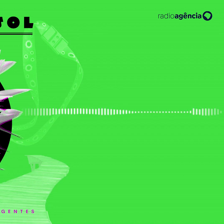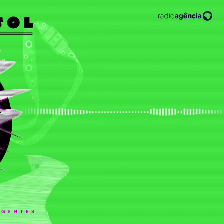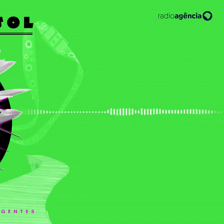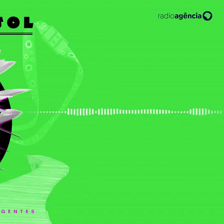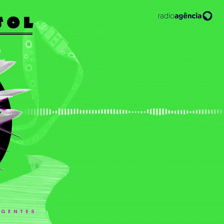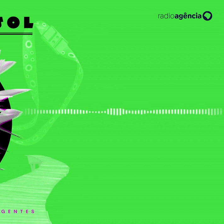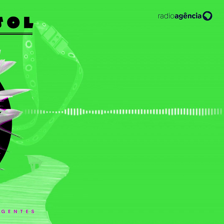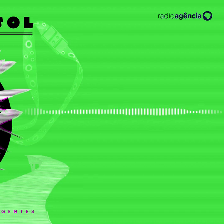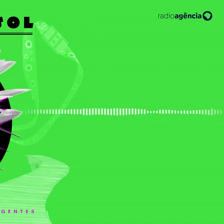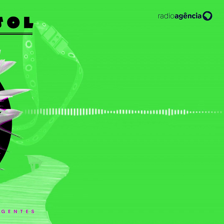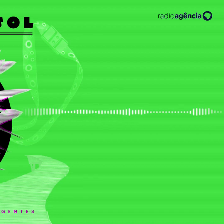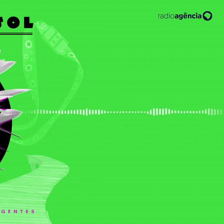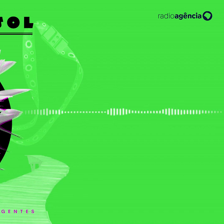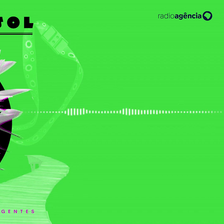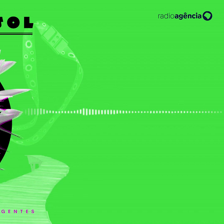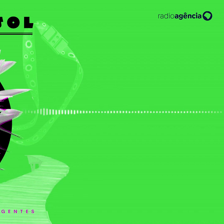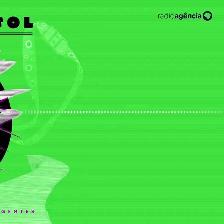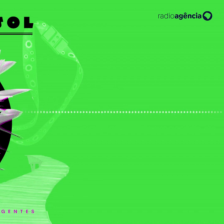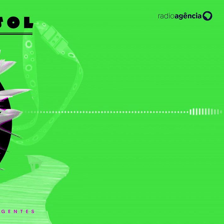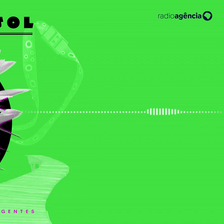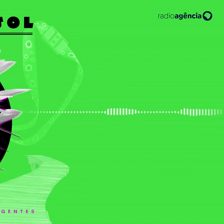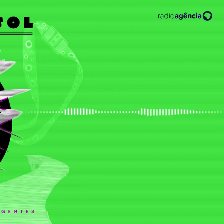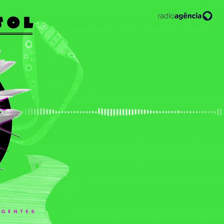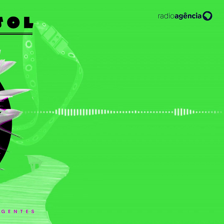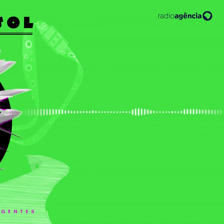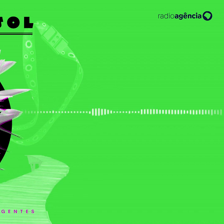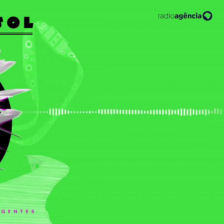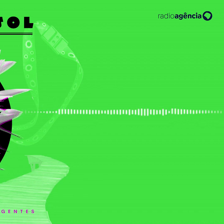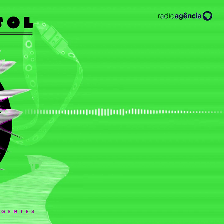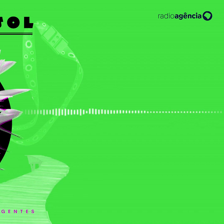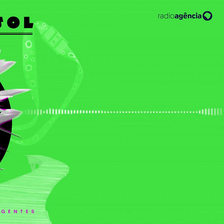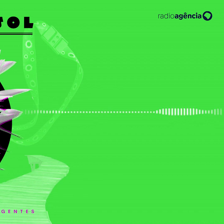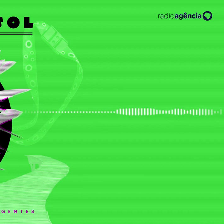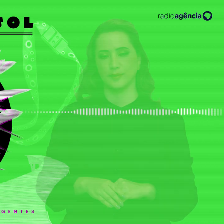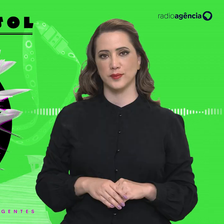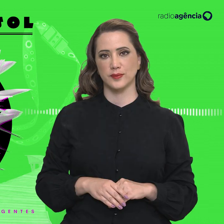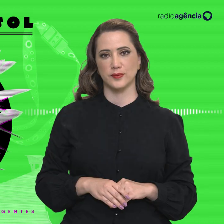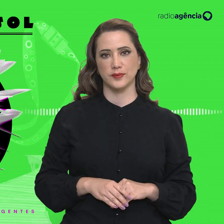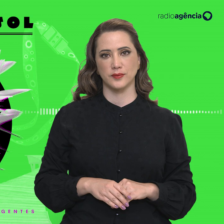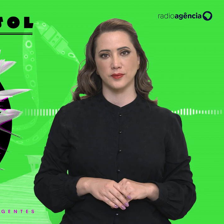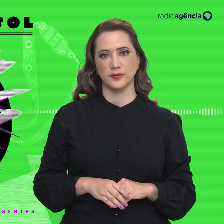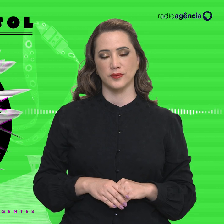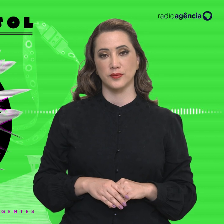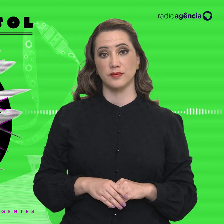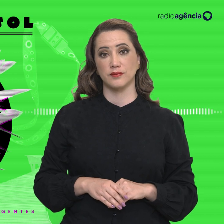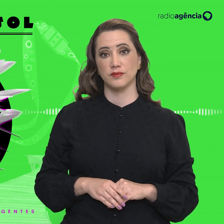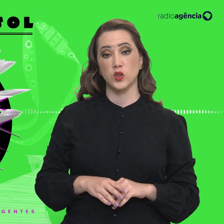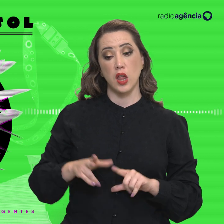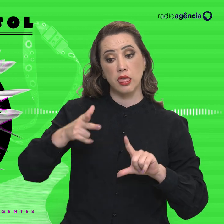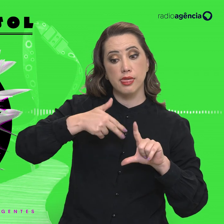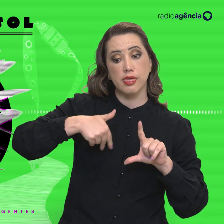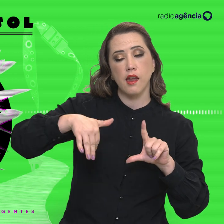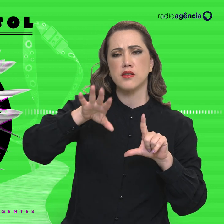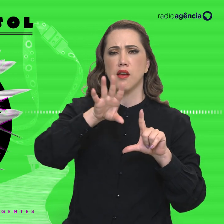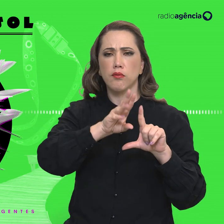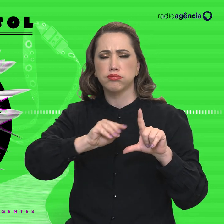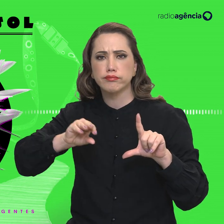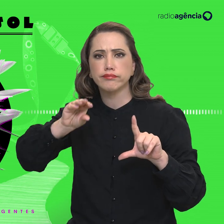[música-tema] 🎶 [mudando o canal da tv] 🎶 [Voz brasileira do Pablo em Backyardigans] Guarda Pablo se apresentando para a ronda. 🎶